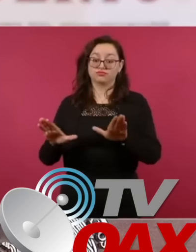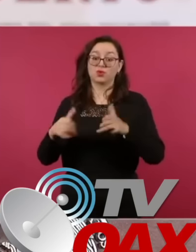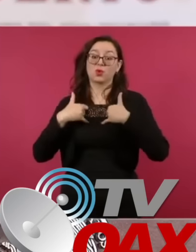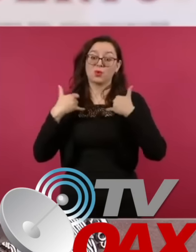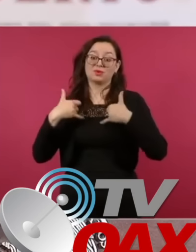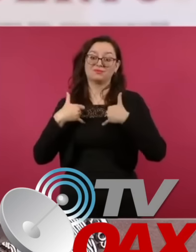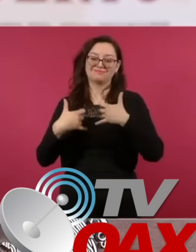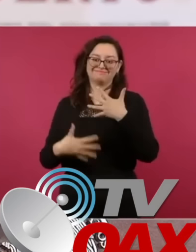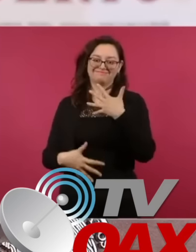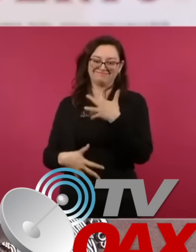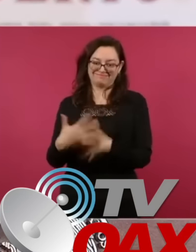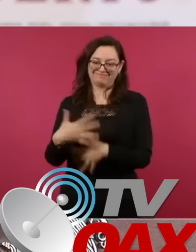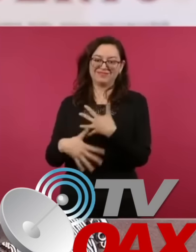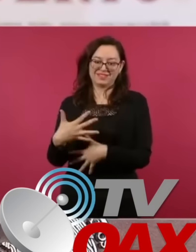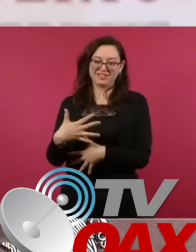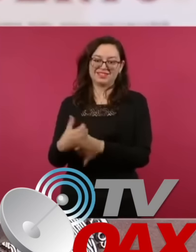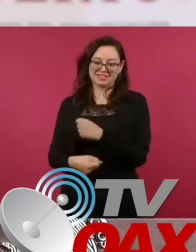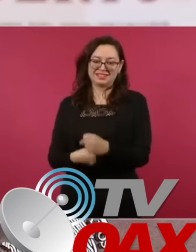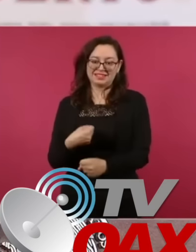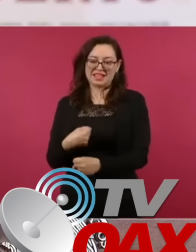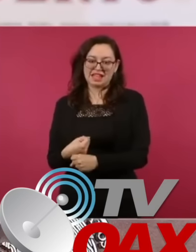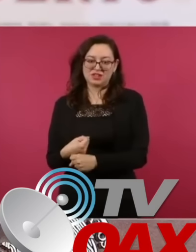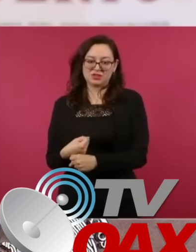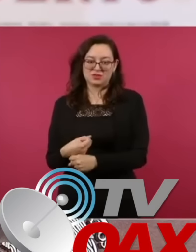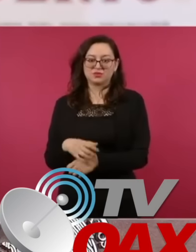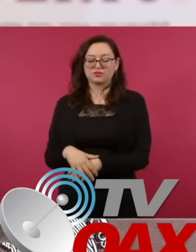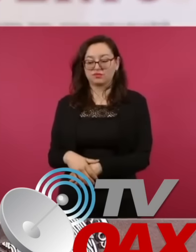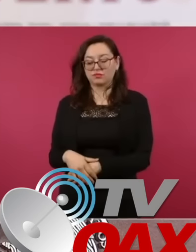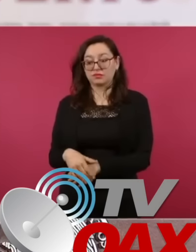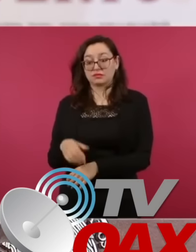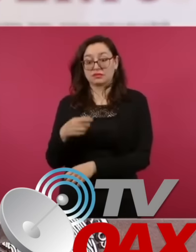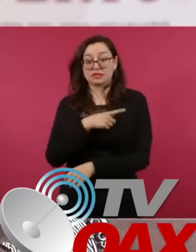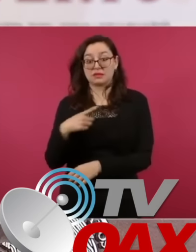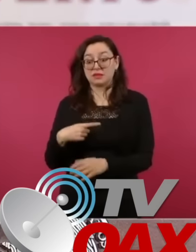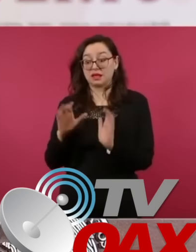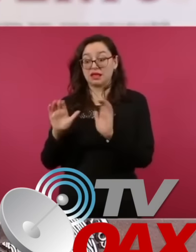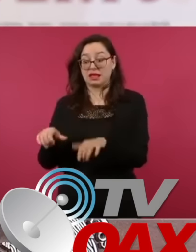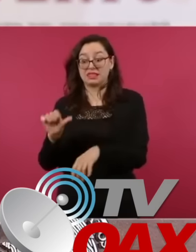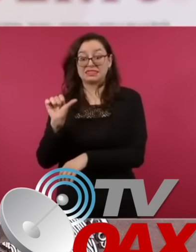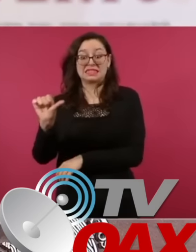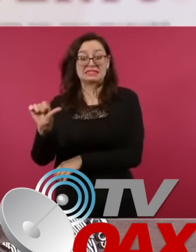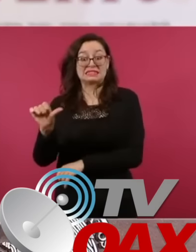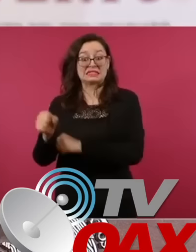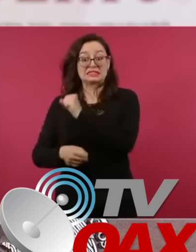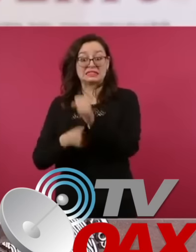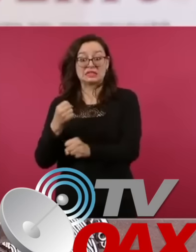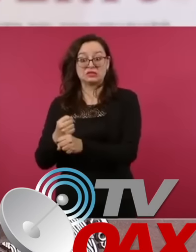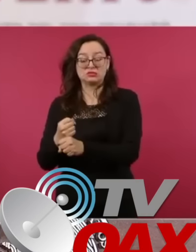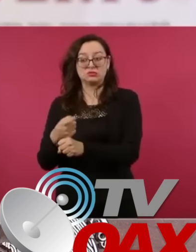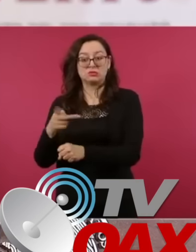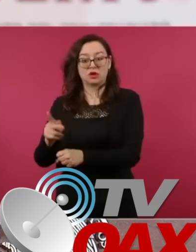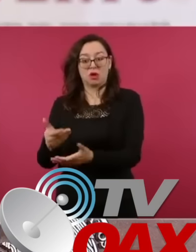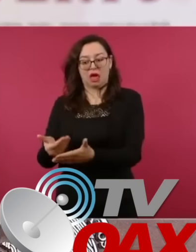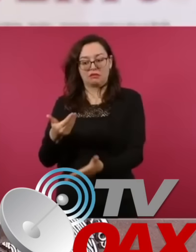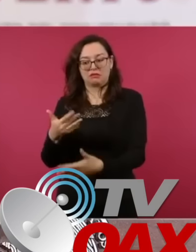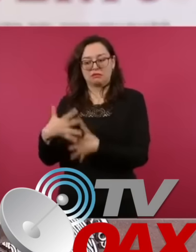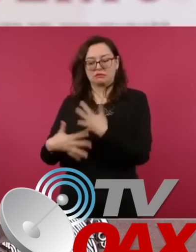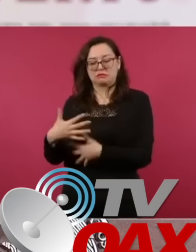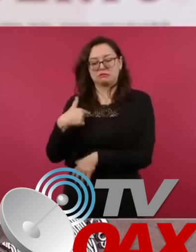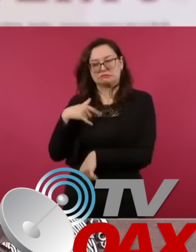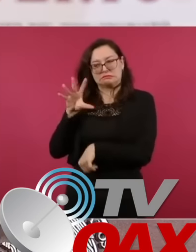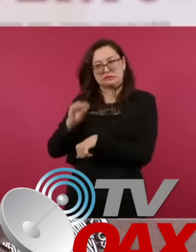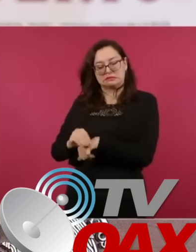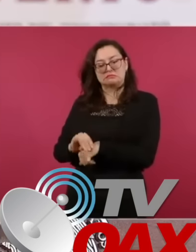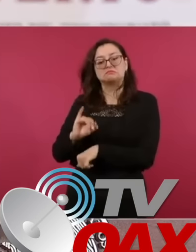la edad mínima eran 16 obtuve una dispensa para ingresar eh a los 17 años empecé a volar volaba